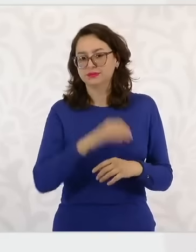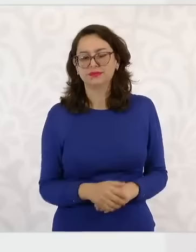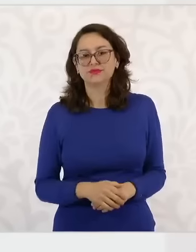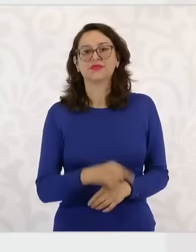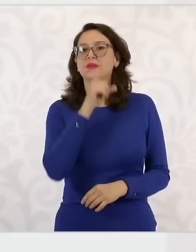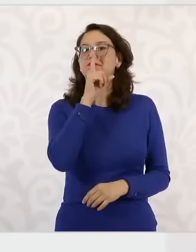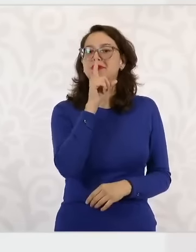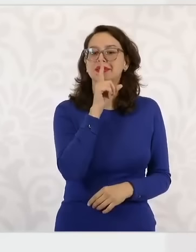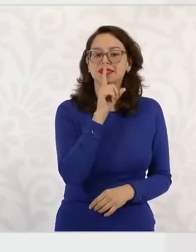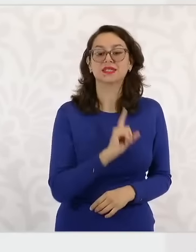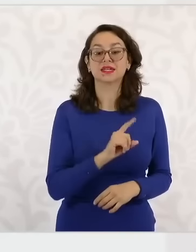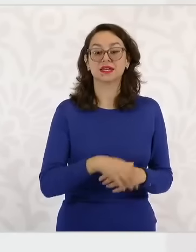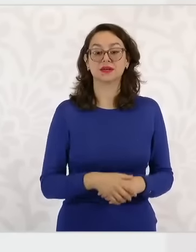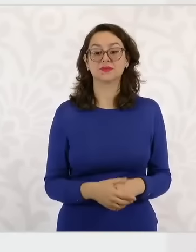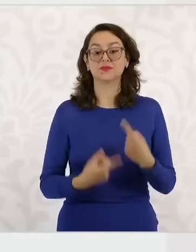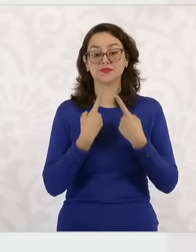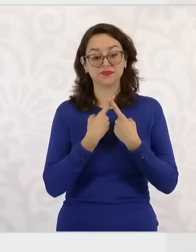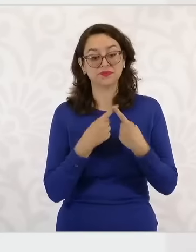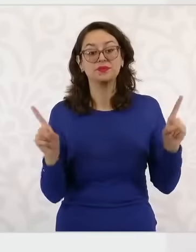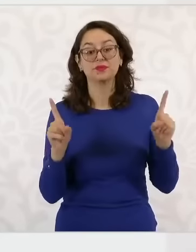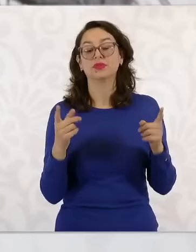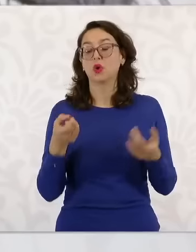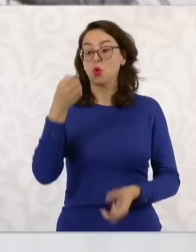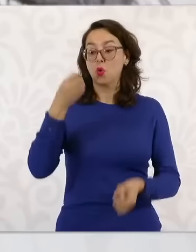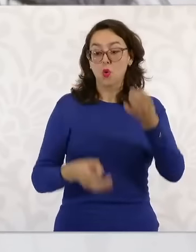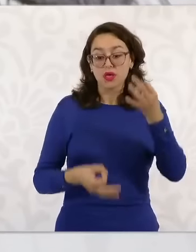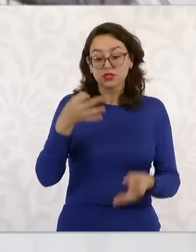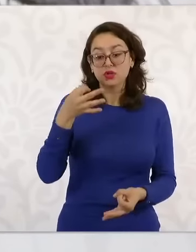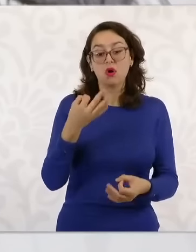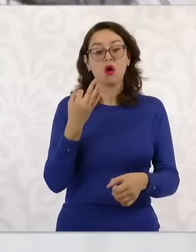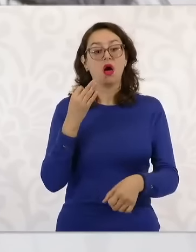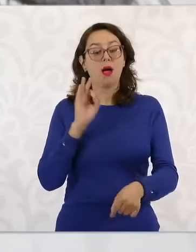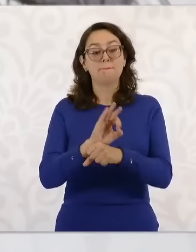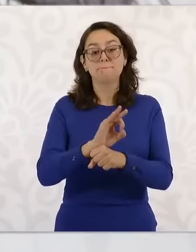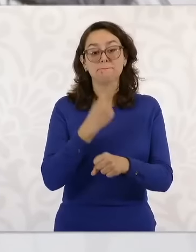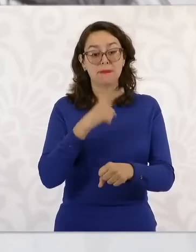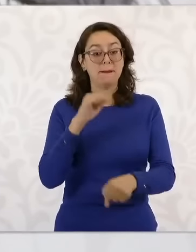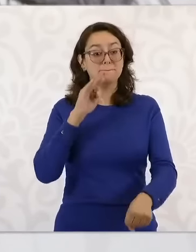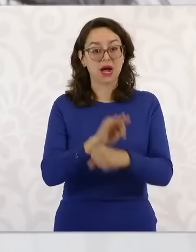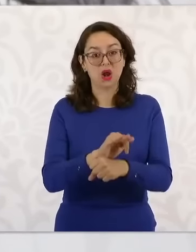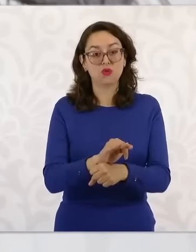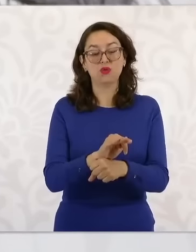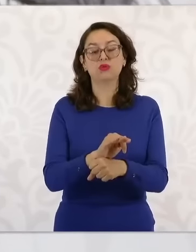El juicio de amparo hoy va a ser más expedito y va a haber más acceso a la justicia con esta